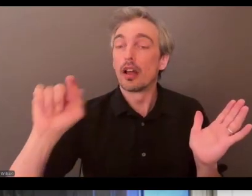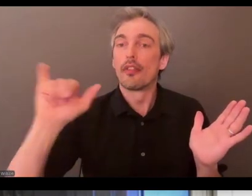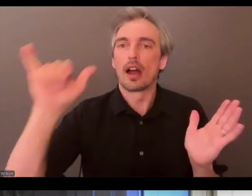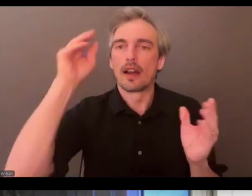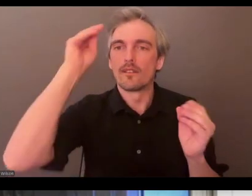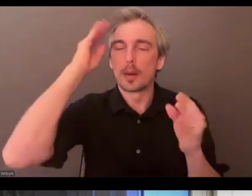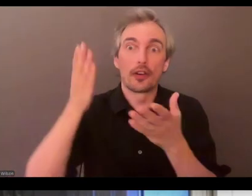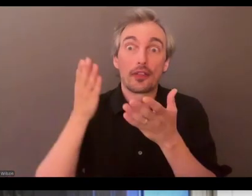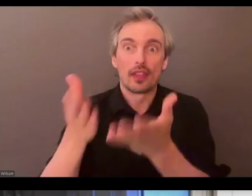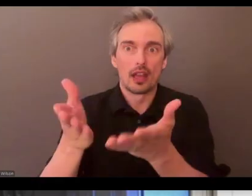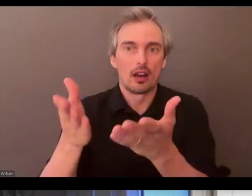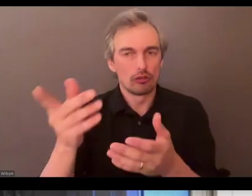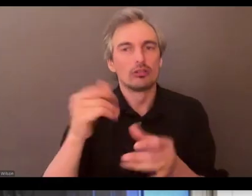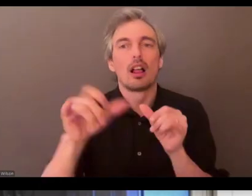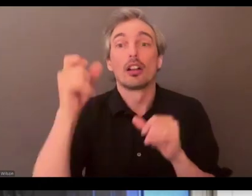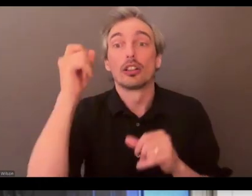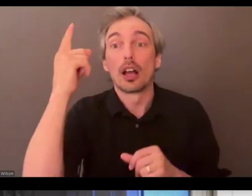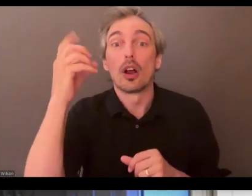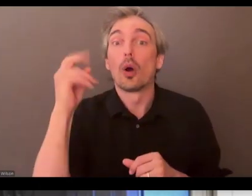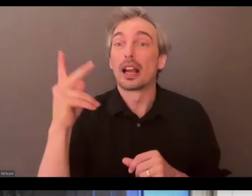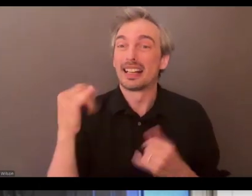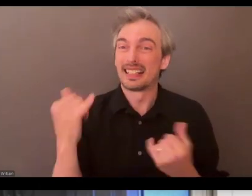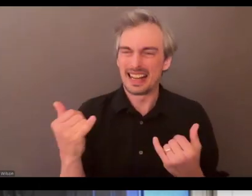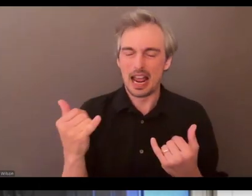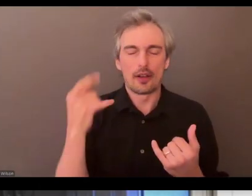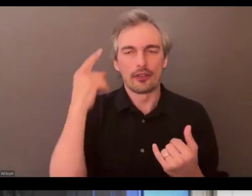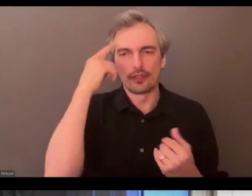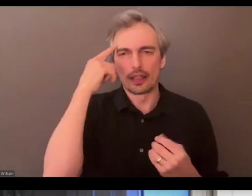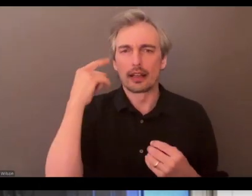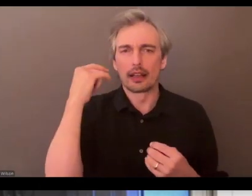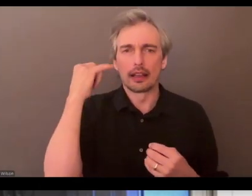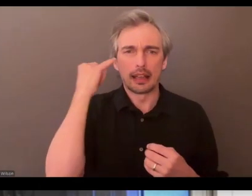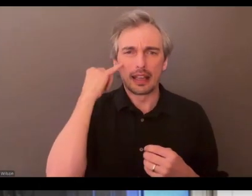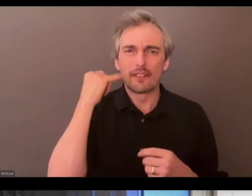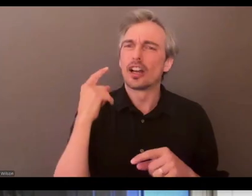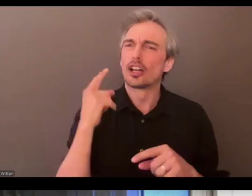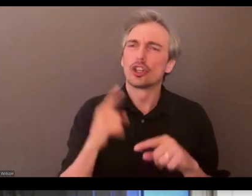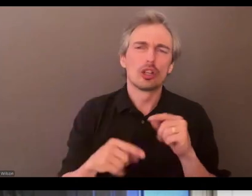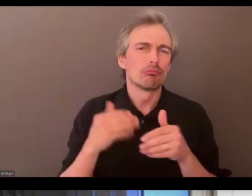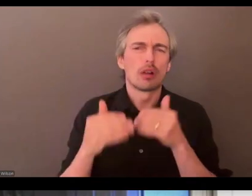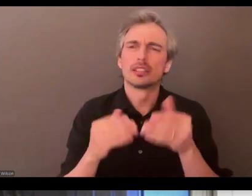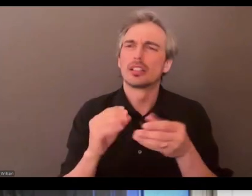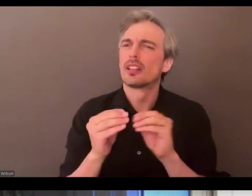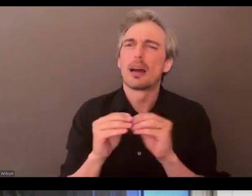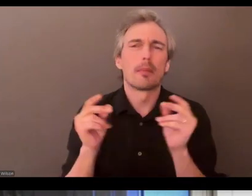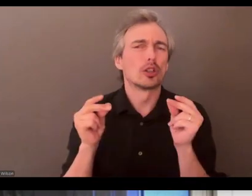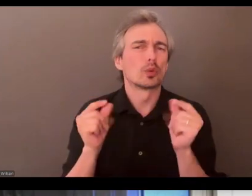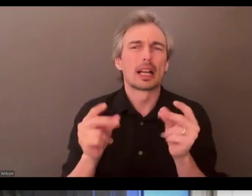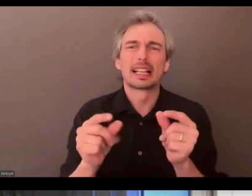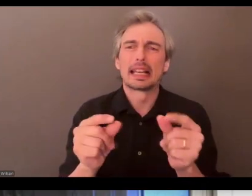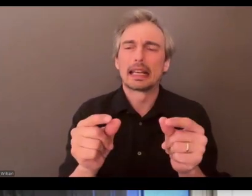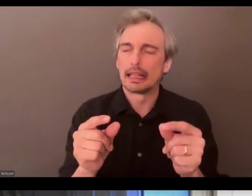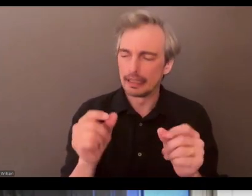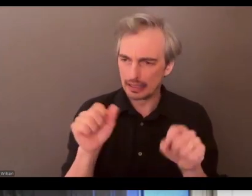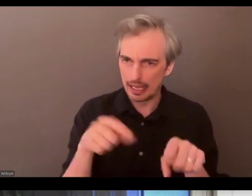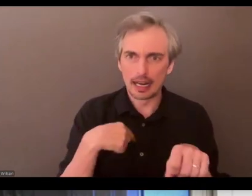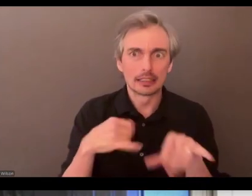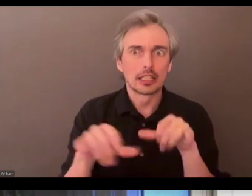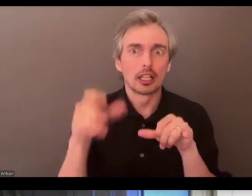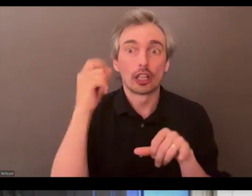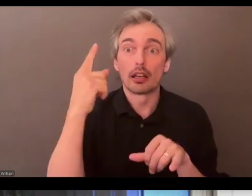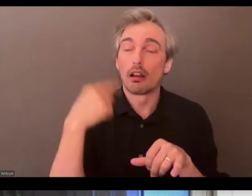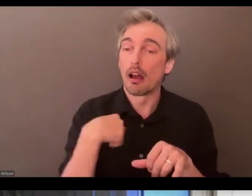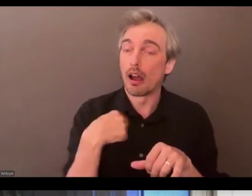たとえ数字をすぐに処理できなくても、これを理解できるだろうか？私は あなたに 40、61、87を処理するように頼んだわけではありません。